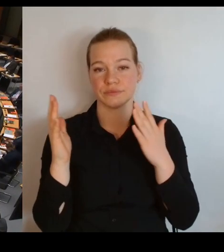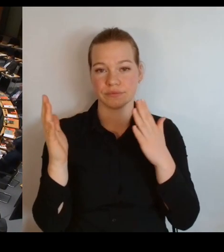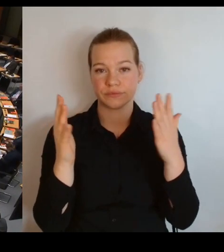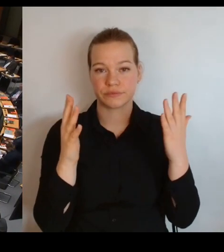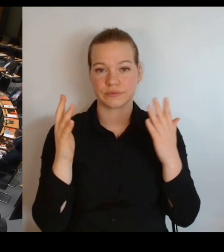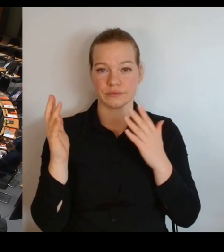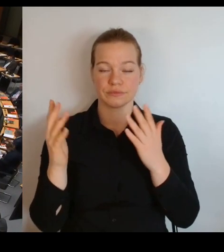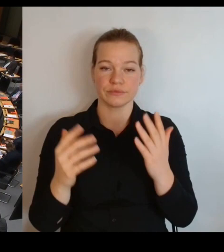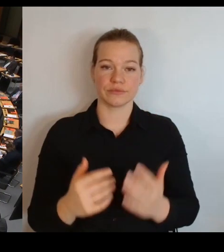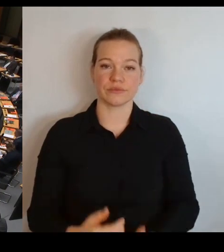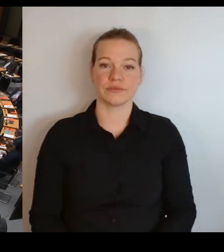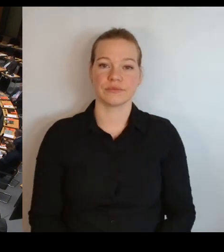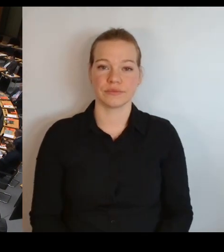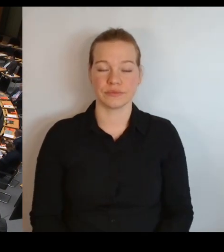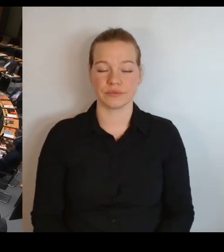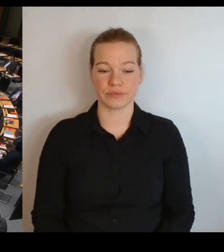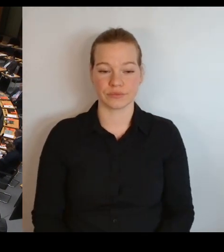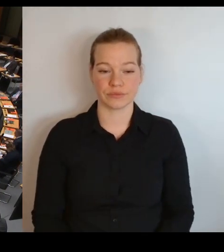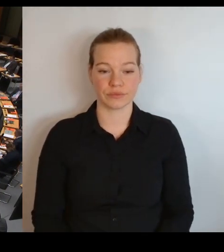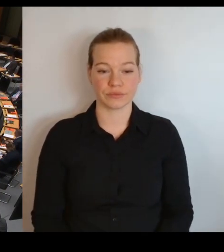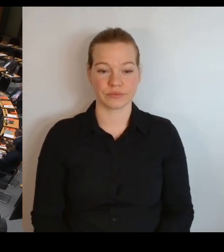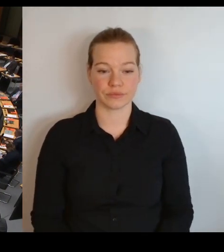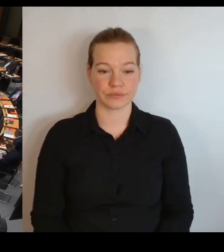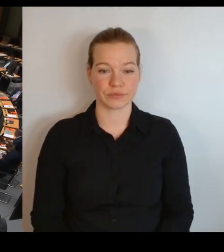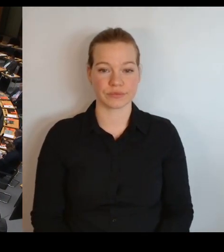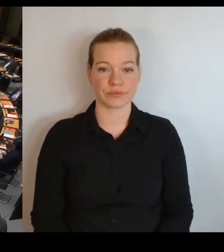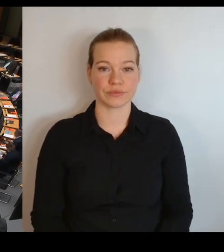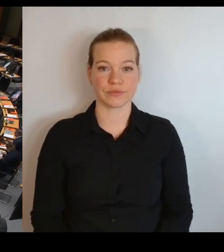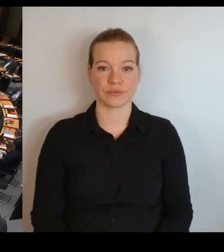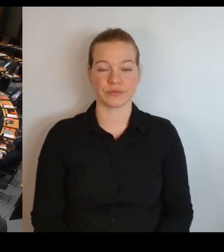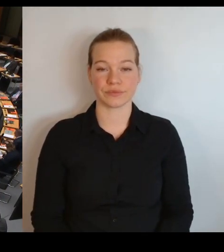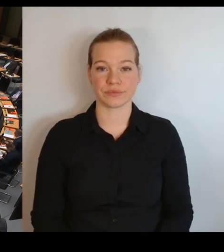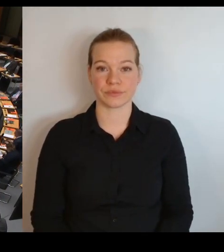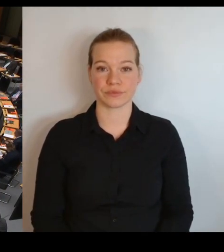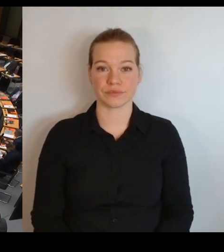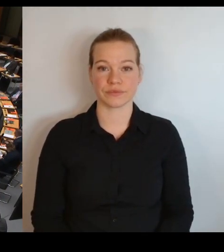Weitere Wortmeldungen liegen nicht vor. Vorgeschlagen wird die Überweisung des Antrags, Federführung